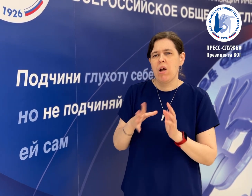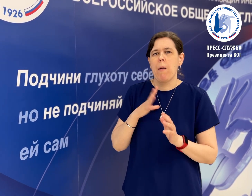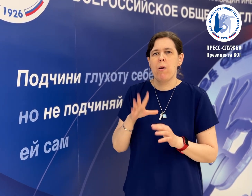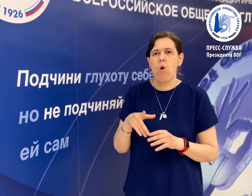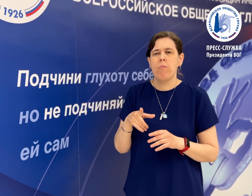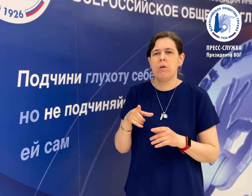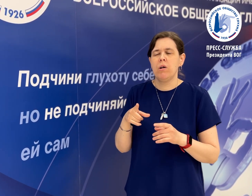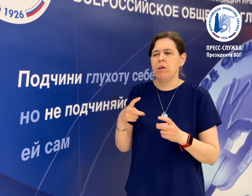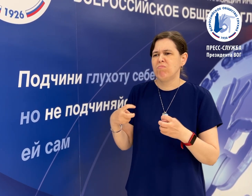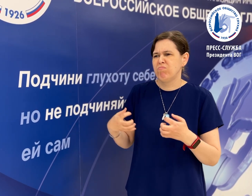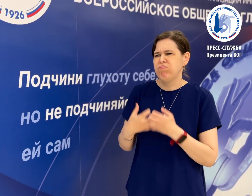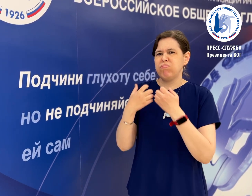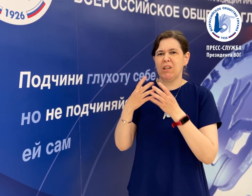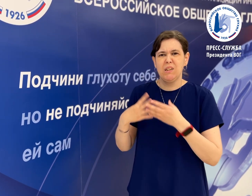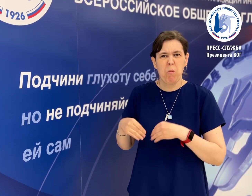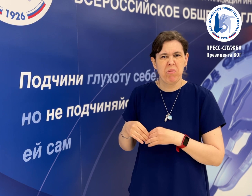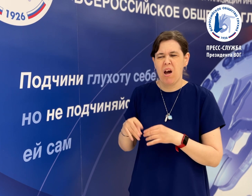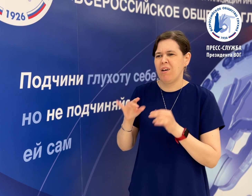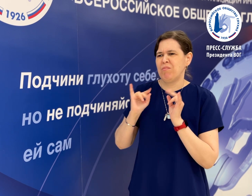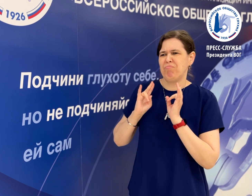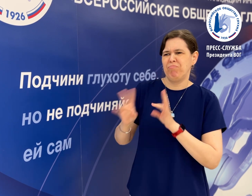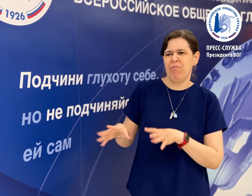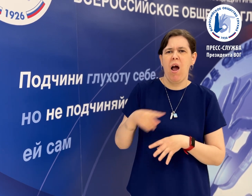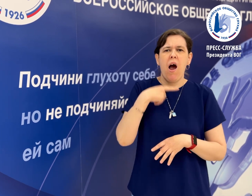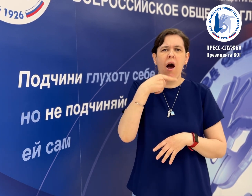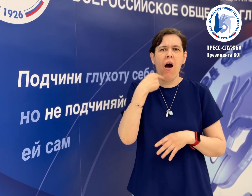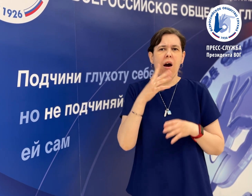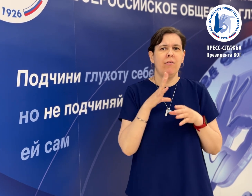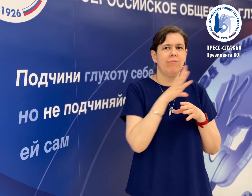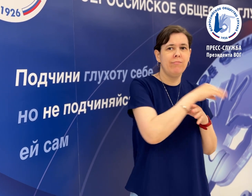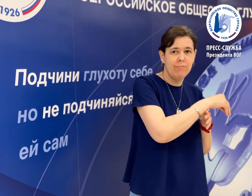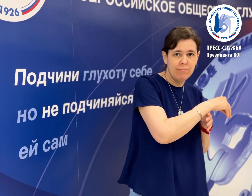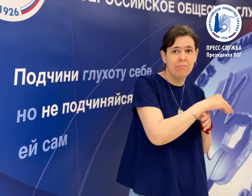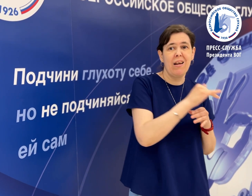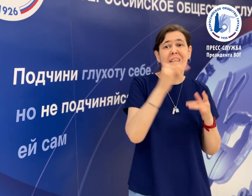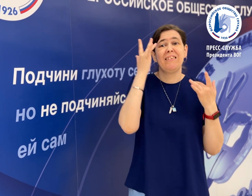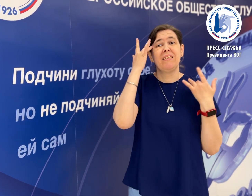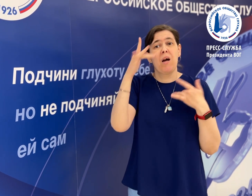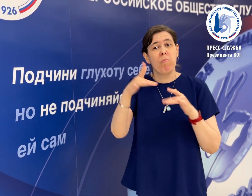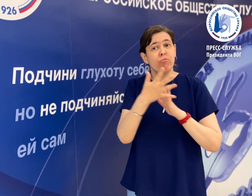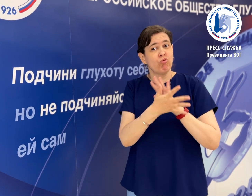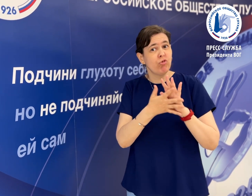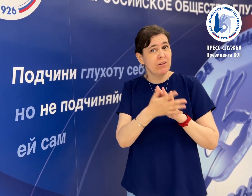а после конфликта с семьей она уехала и полностью ушла в слышащий мир, забыла жестовый язык.